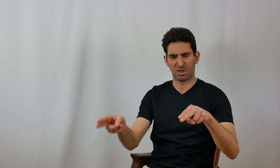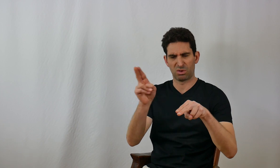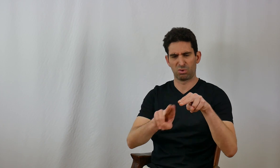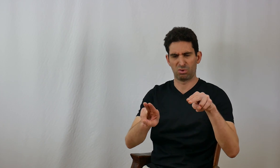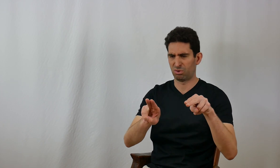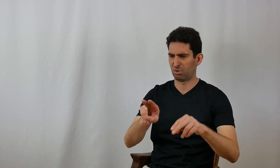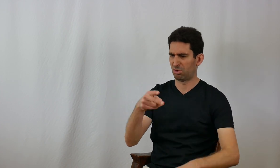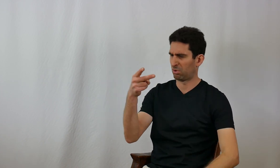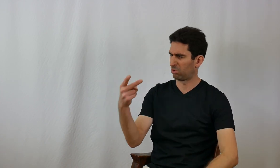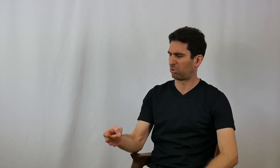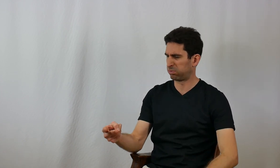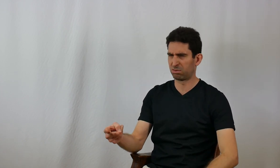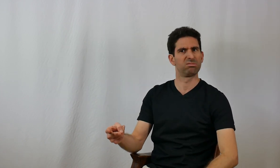Nu ? Tomber ?